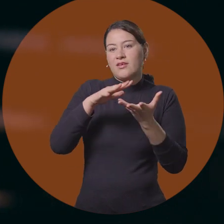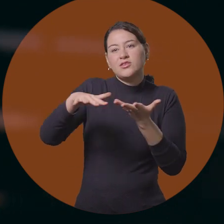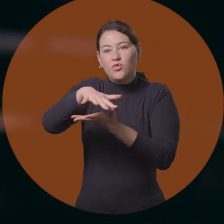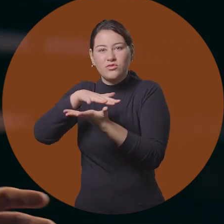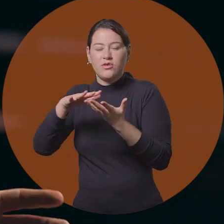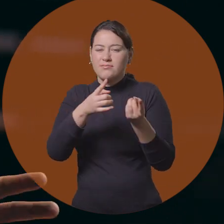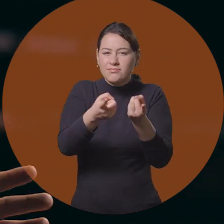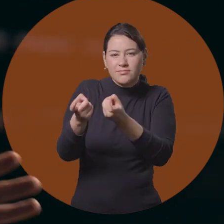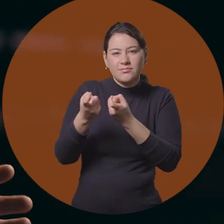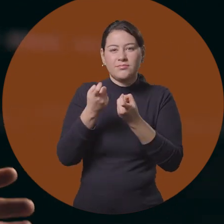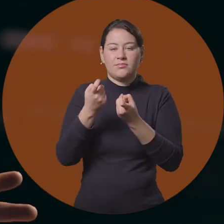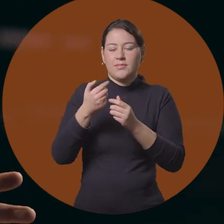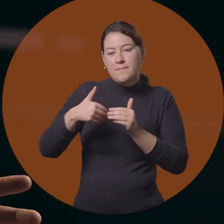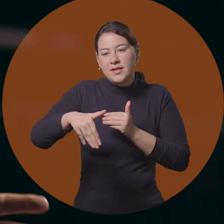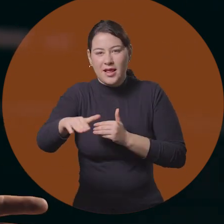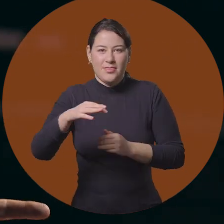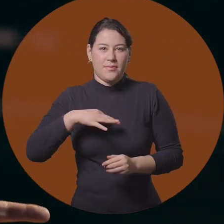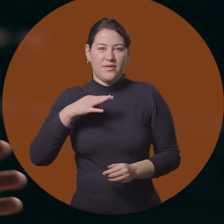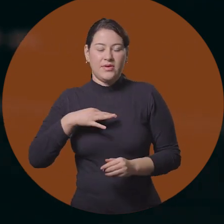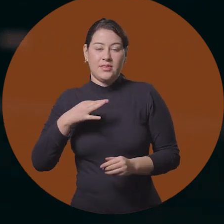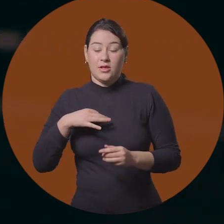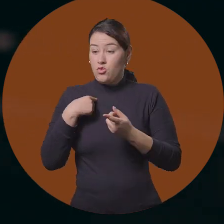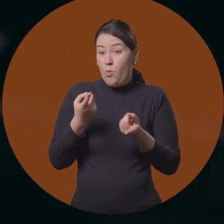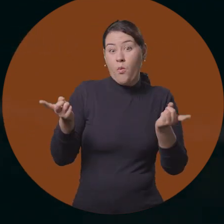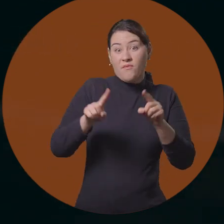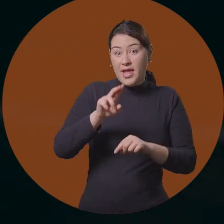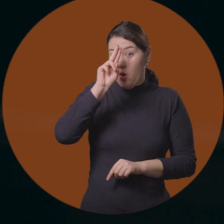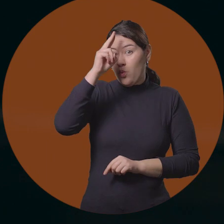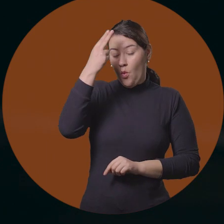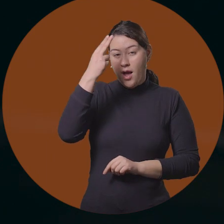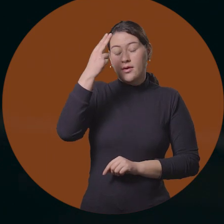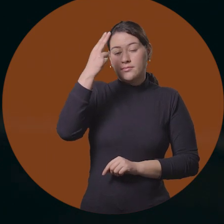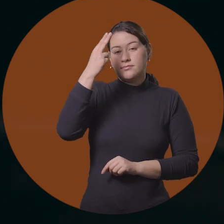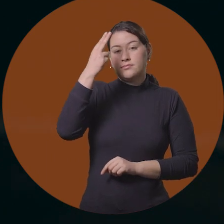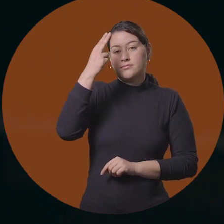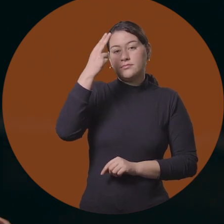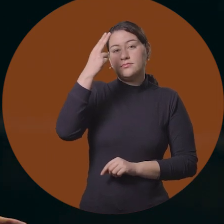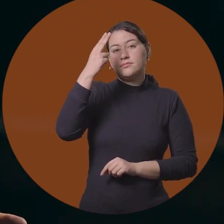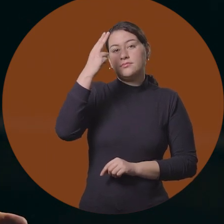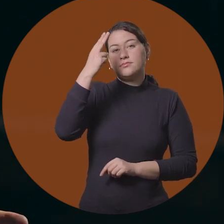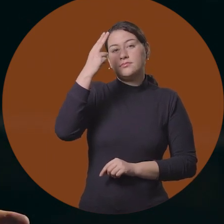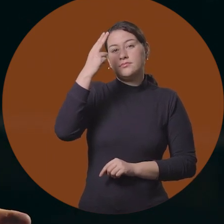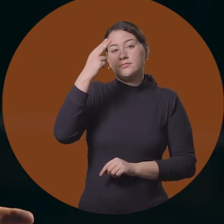Otra, un poquito más adelante en mi vida, porque cuando regreso a Uruguay y me dedico a la carrera de Ingeniería